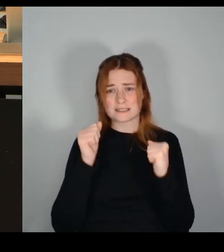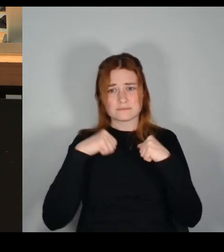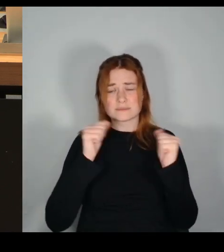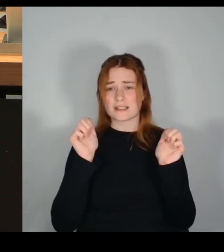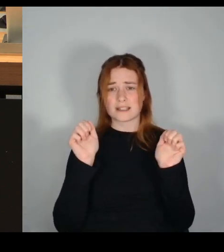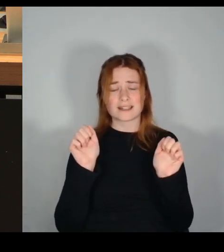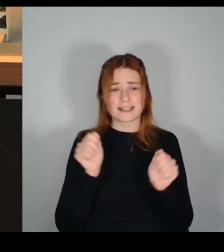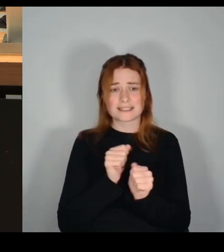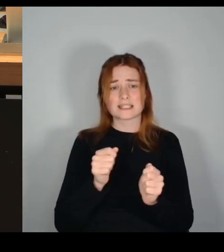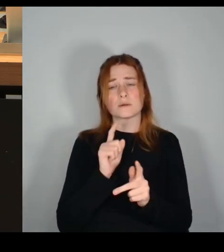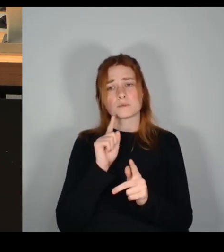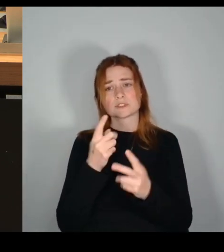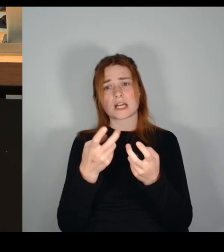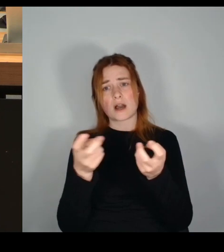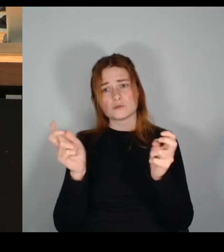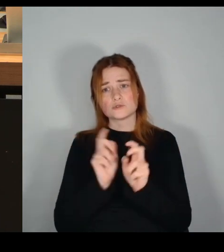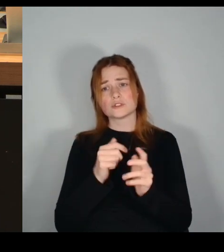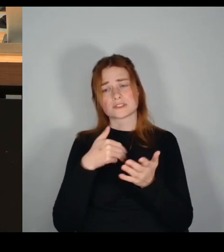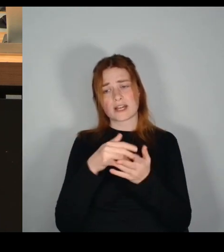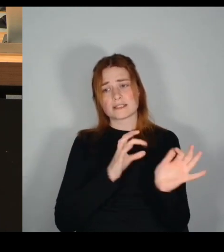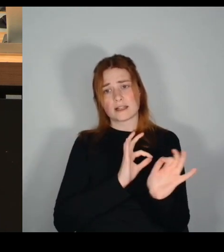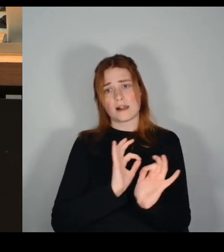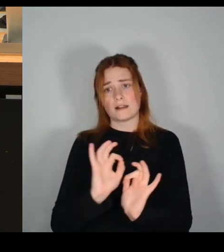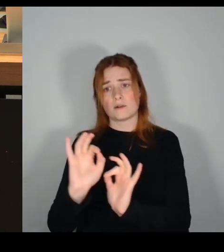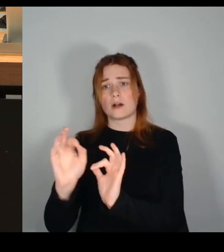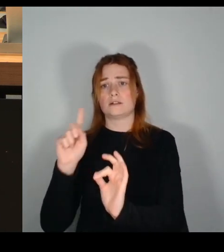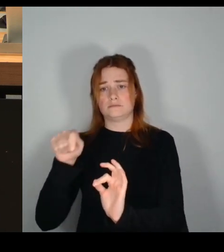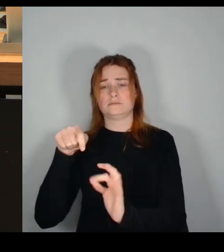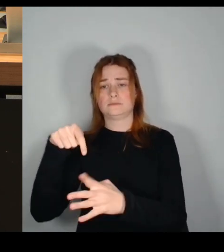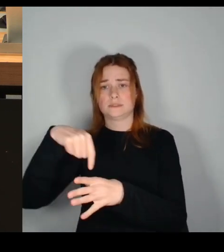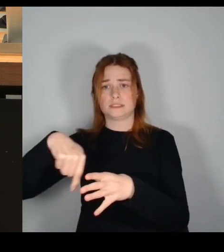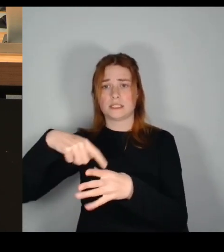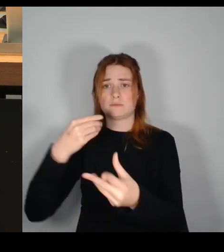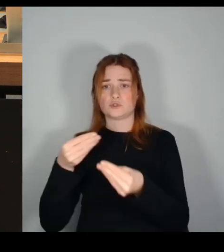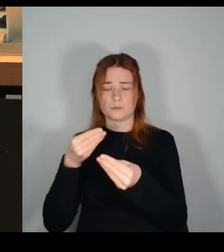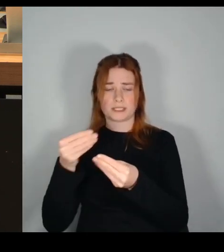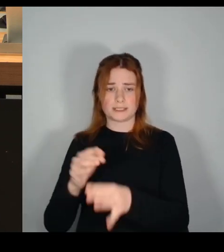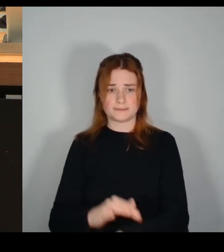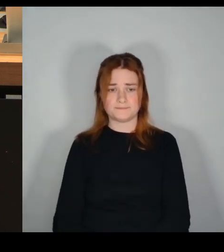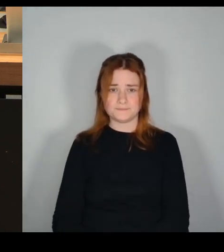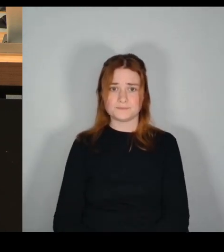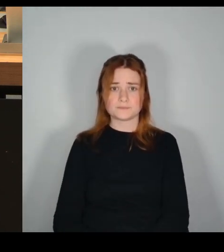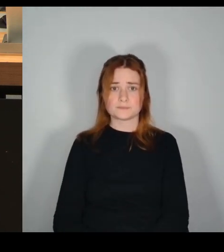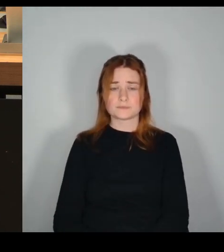Und auch wenn ich Ihrem Nachsinnen folgen kann wie gesagt, im Land Berlin finden keine Abschiebungen statt.